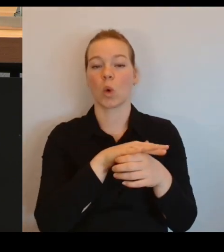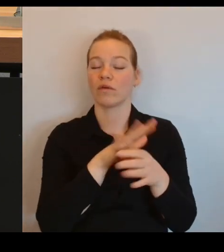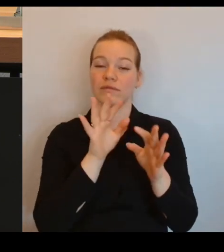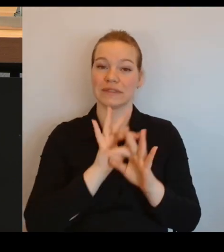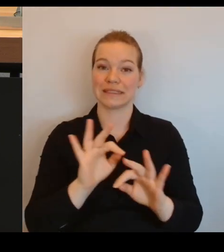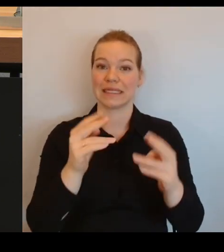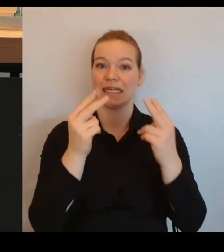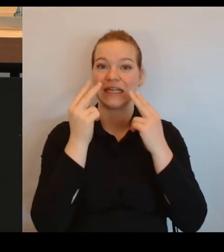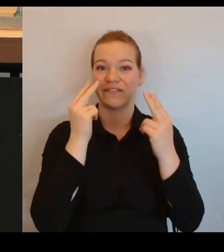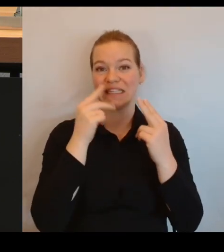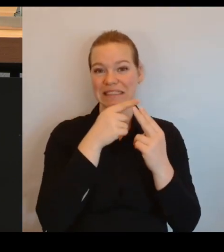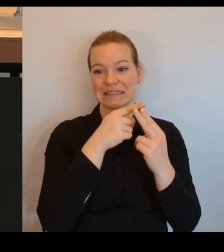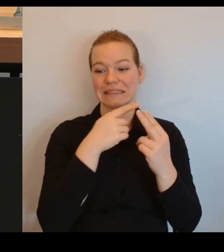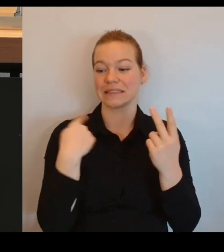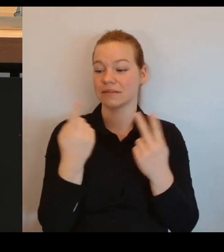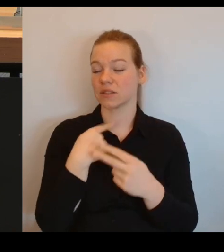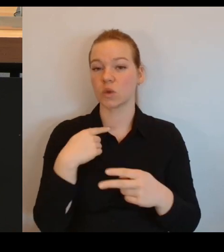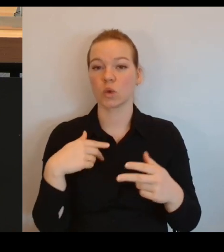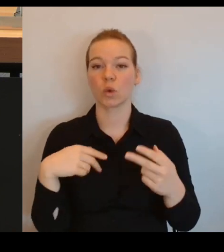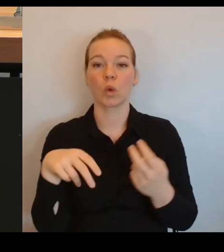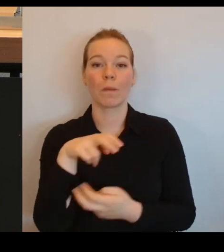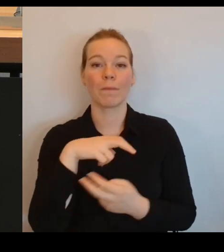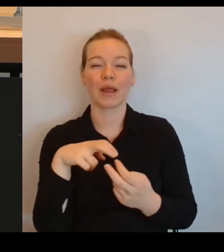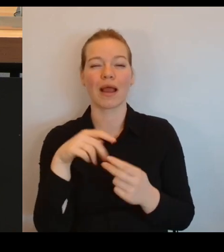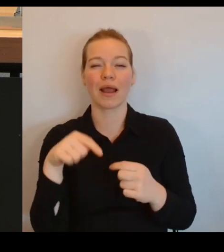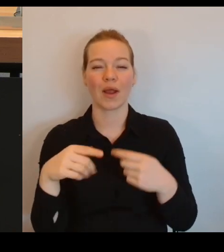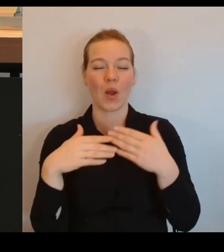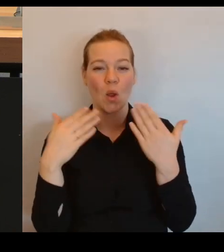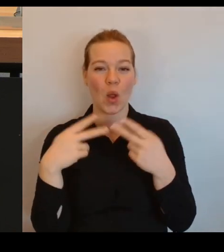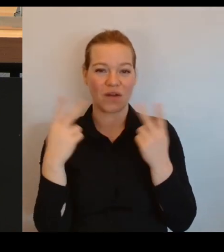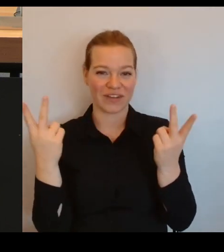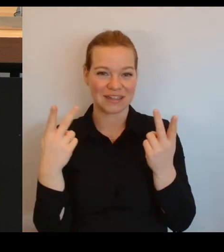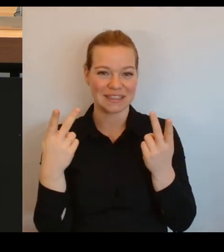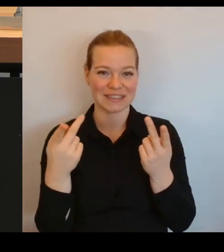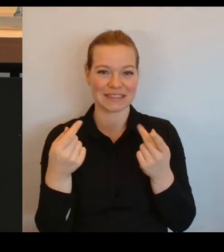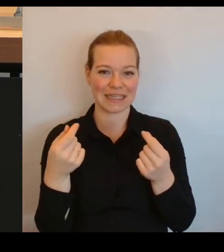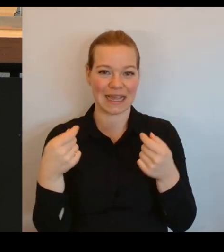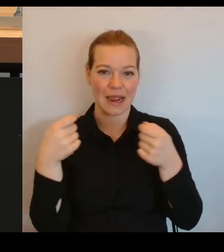aktuell immer mehr Mitarbeiter des Rechnungshofes immer tiefer in